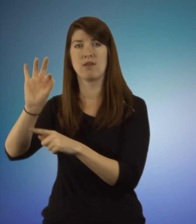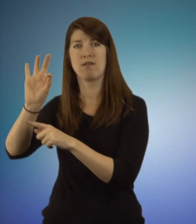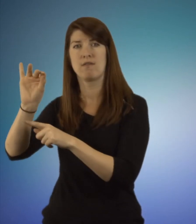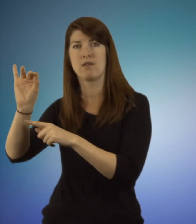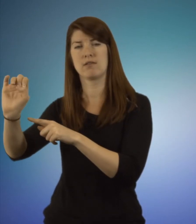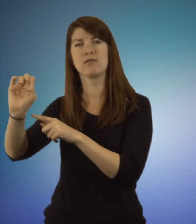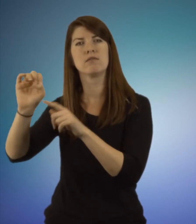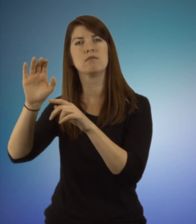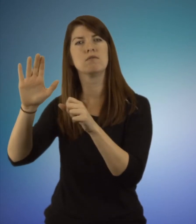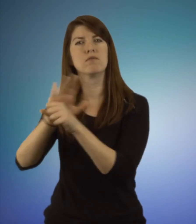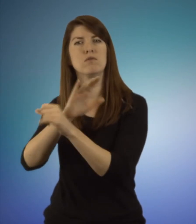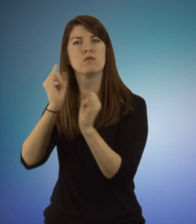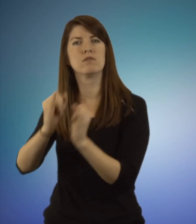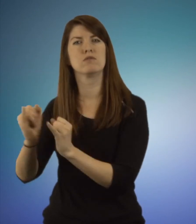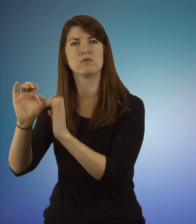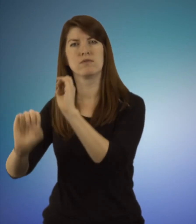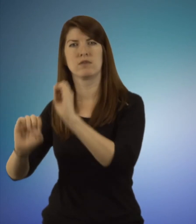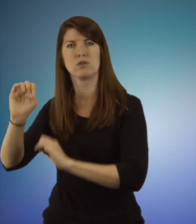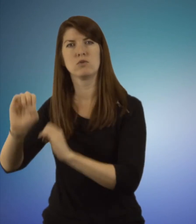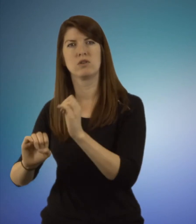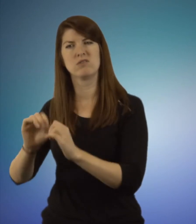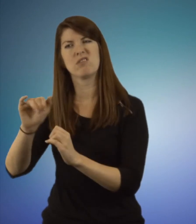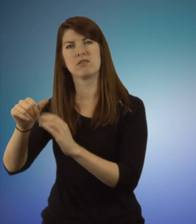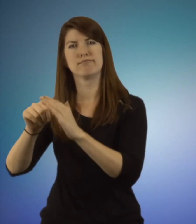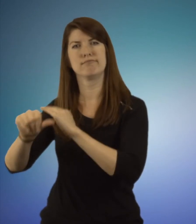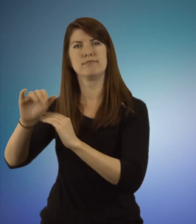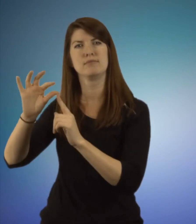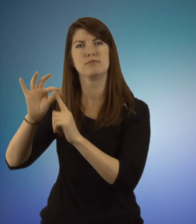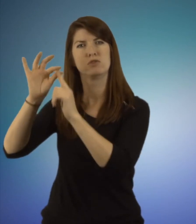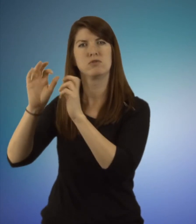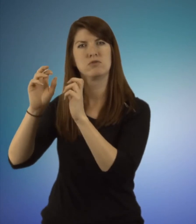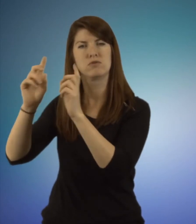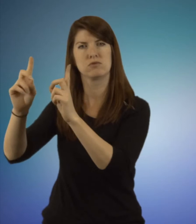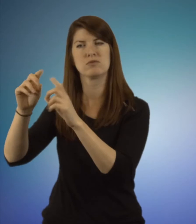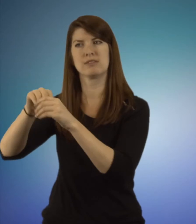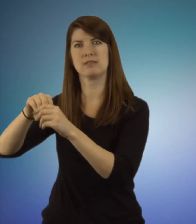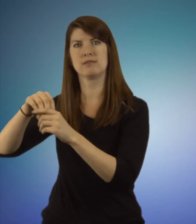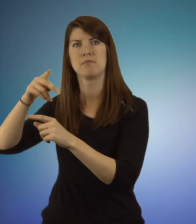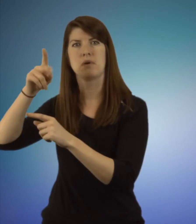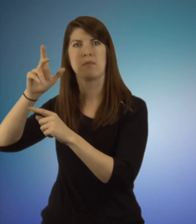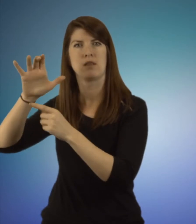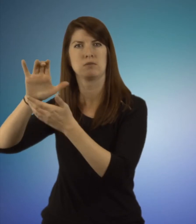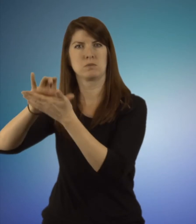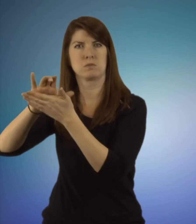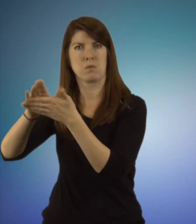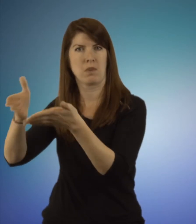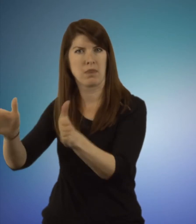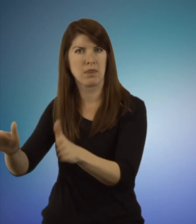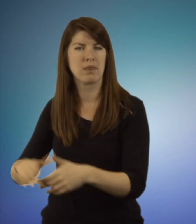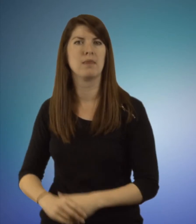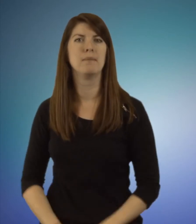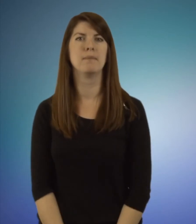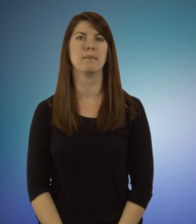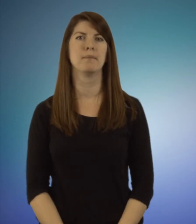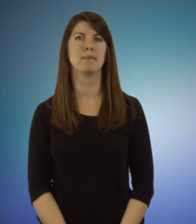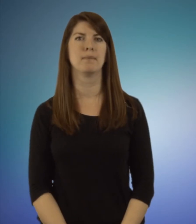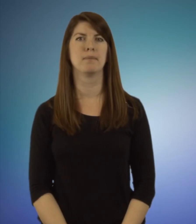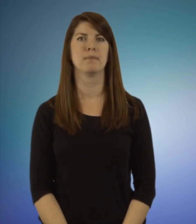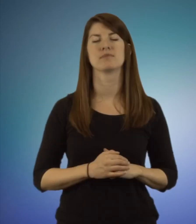IEP, que es un plan de educación individual para ese niño, puede desarrollarse e implementarse